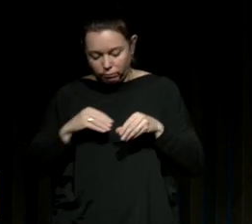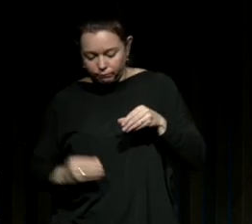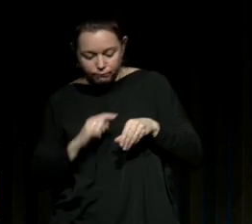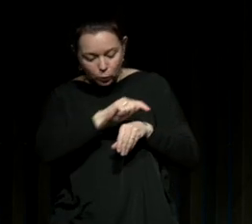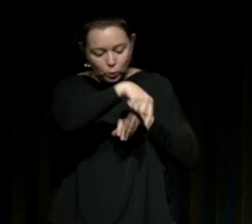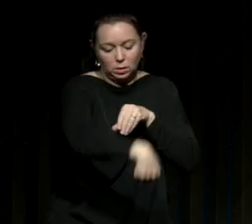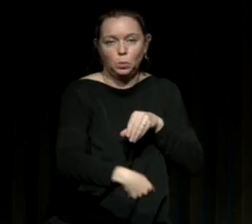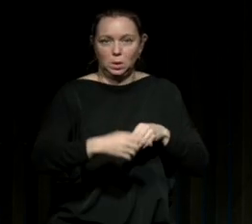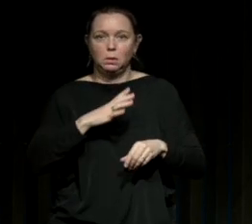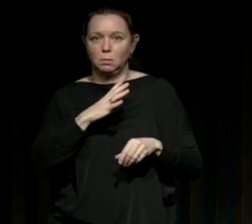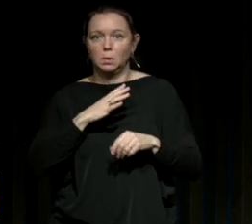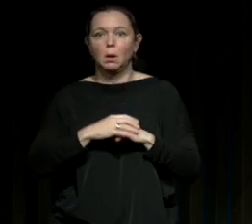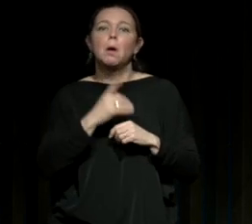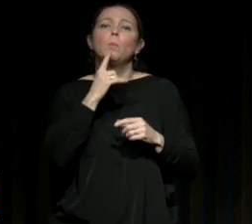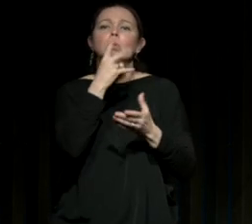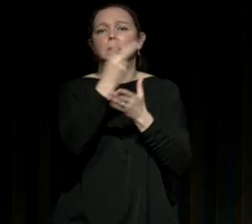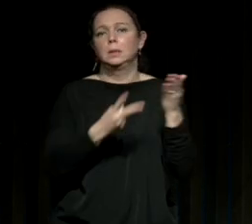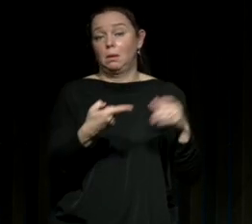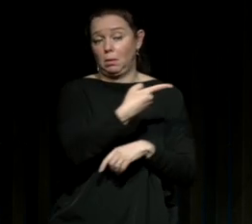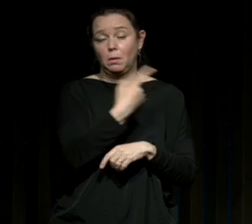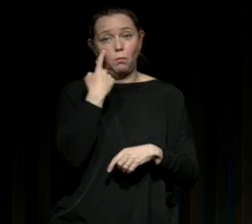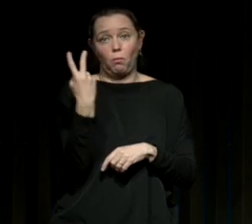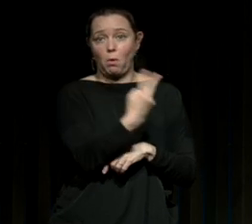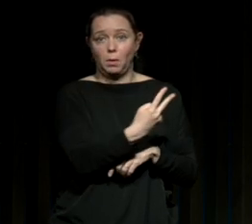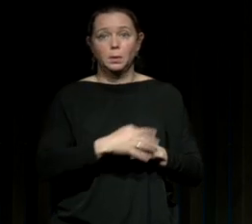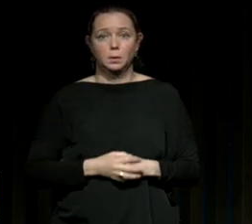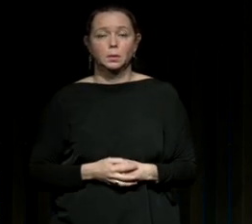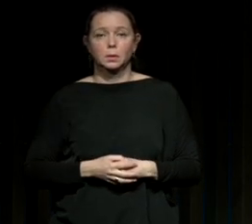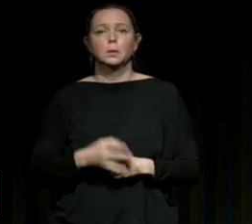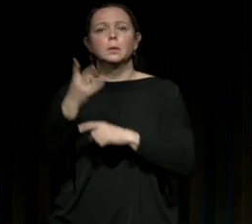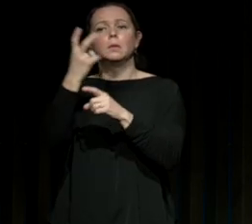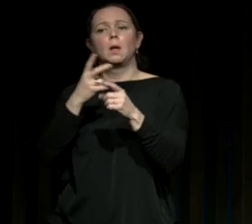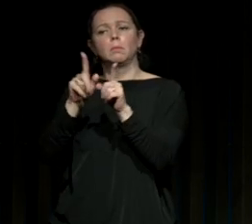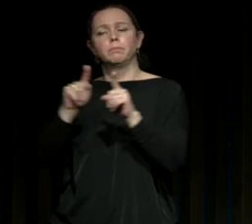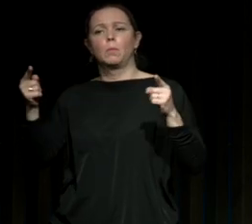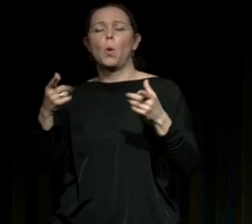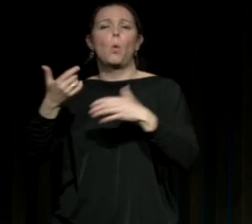des petits des petits schémas issu d'une brochure de la haute autorité de santé celle ci représente